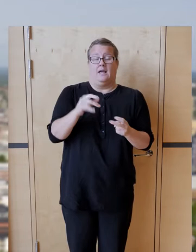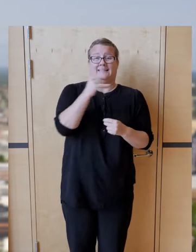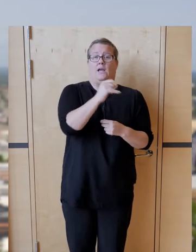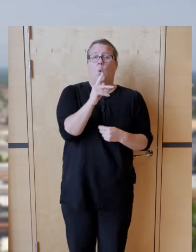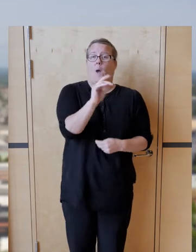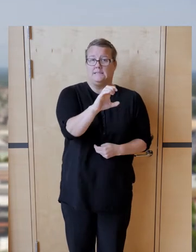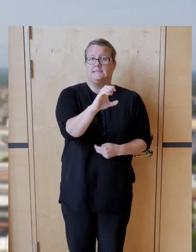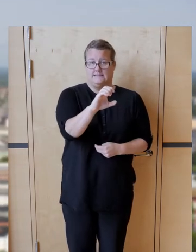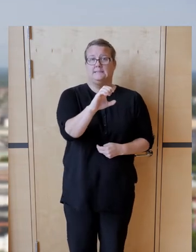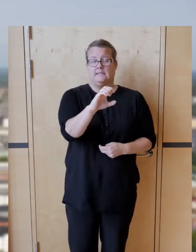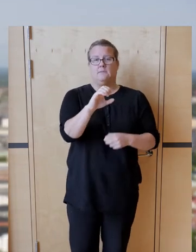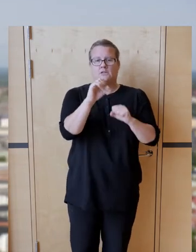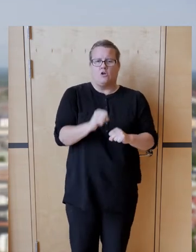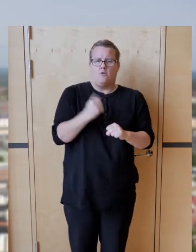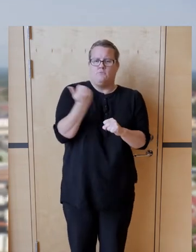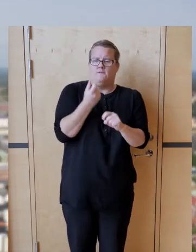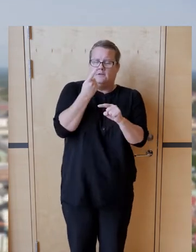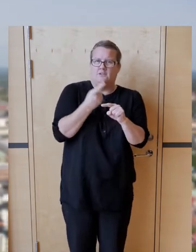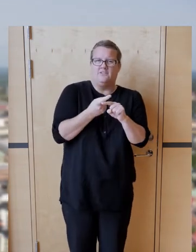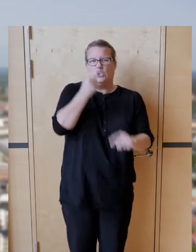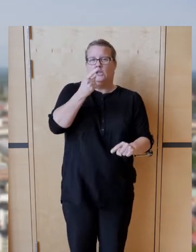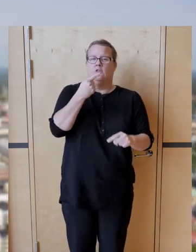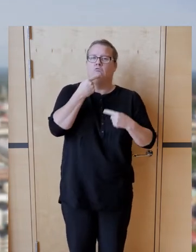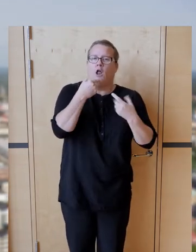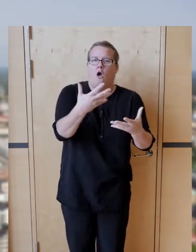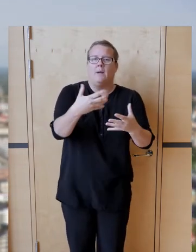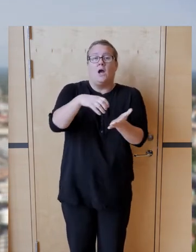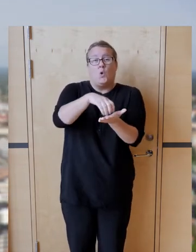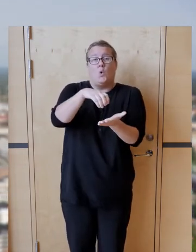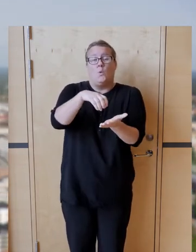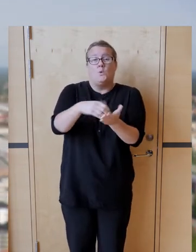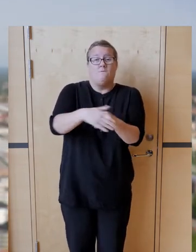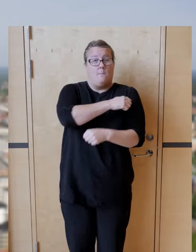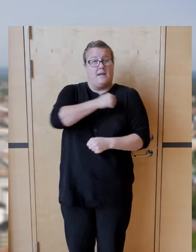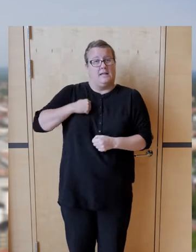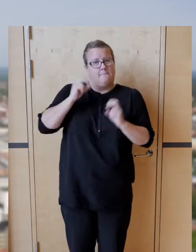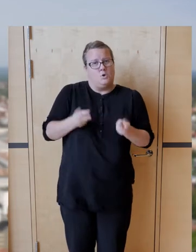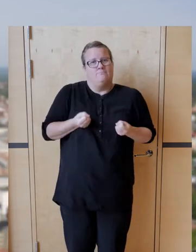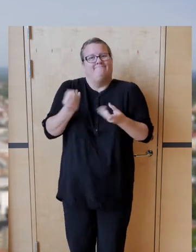En app man preciserar att kommunfullmäktige ger också då socialnämnden i uppdrag att planera för